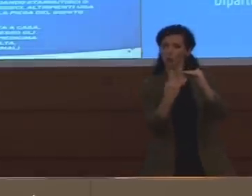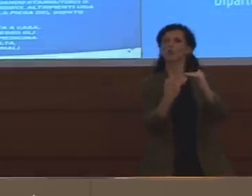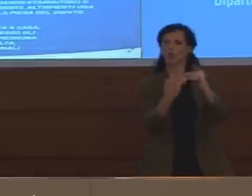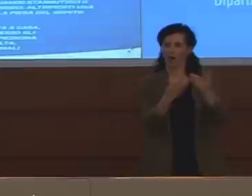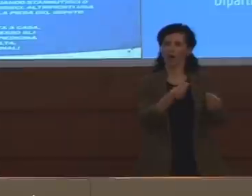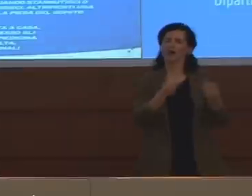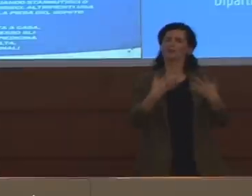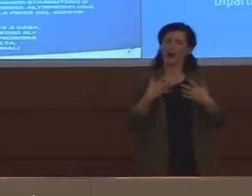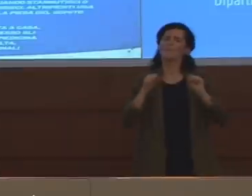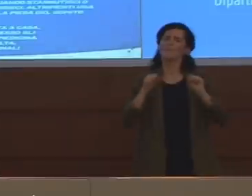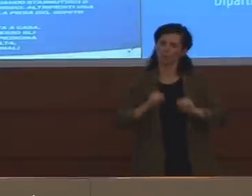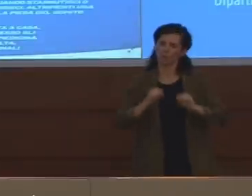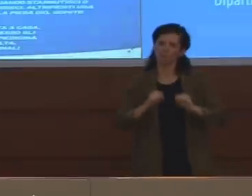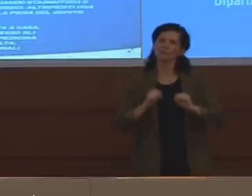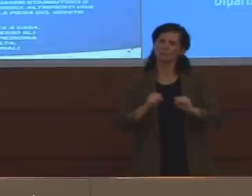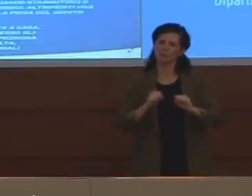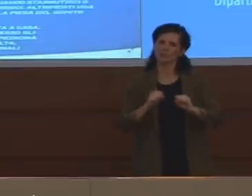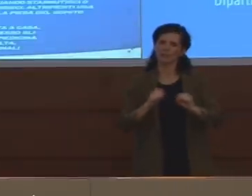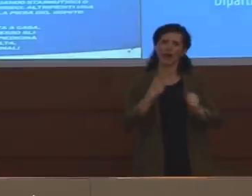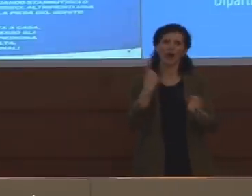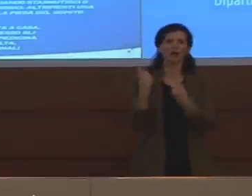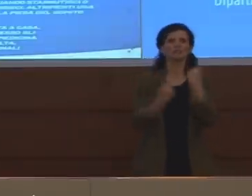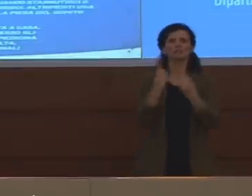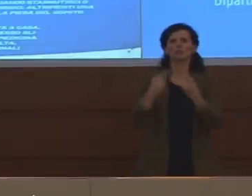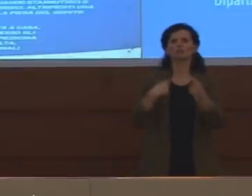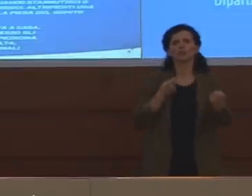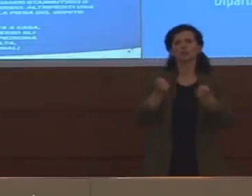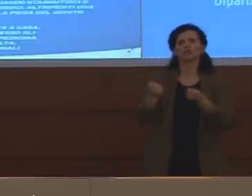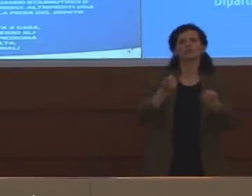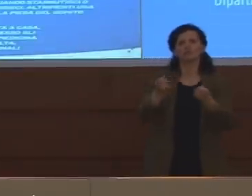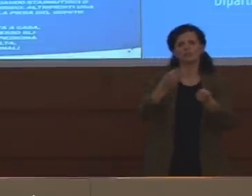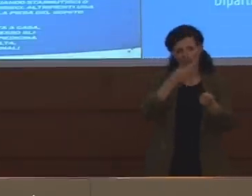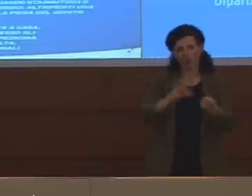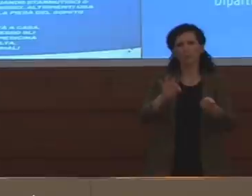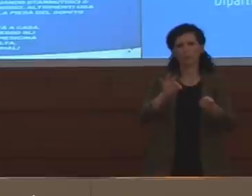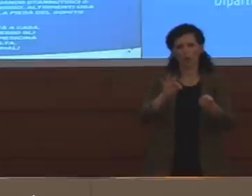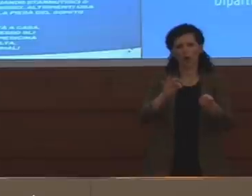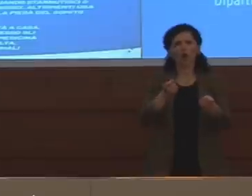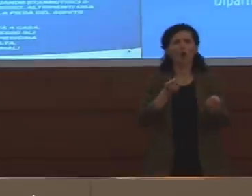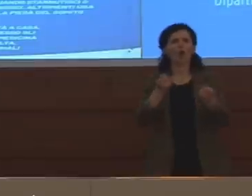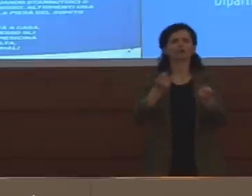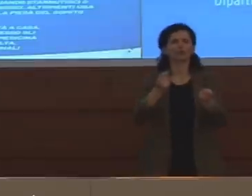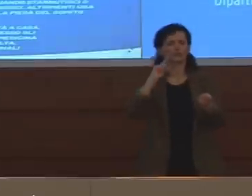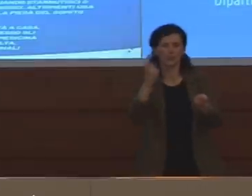una situazione gestibile, sia per il sistema sanitario nazionale, sia per